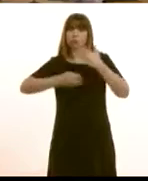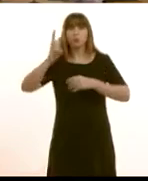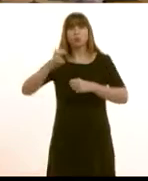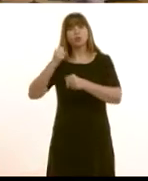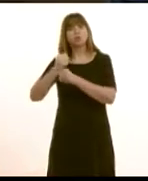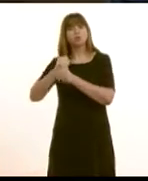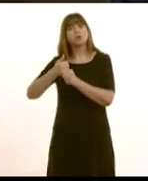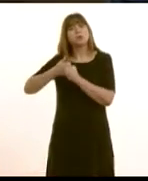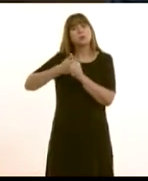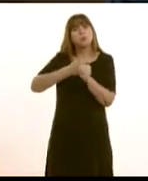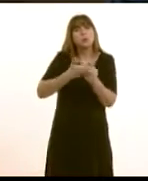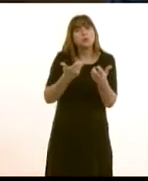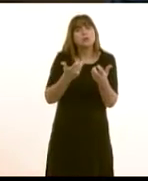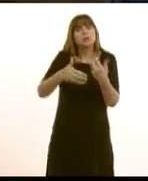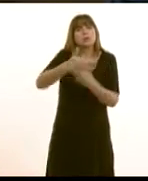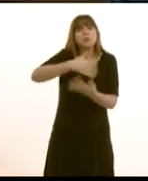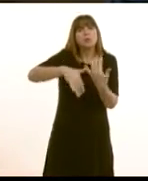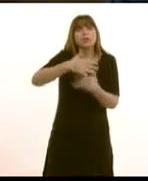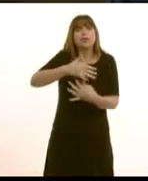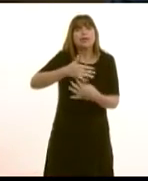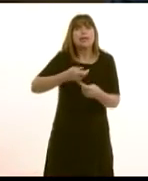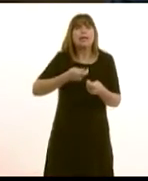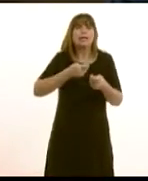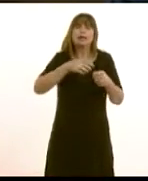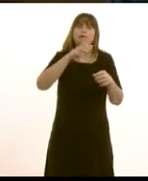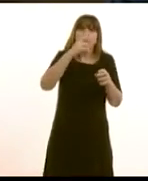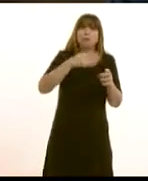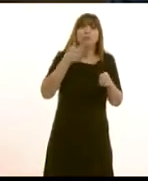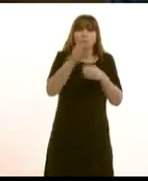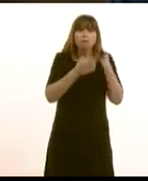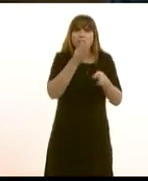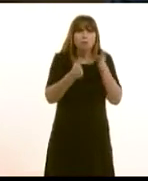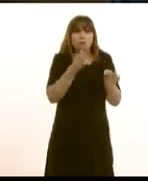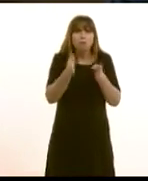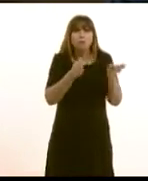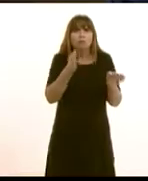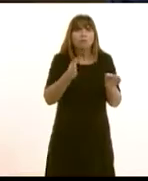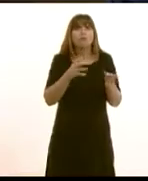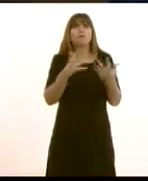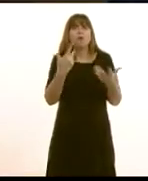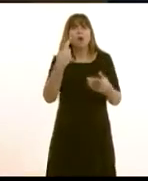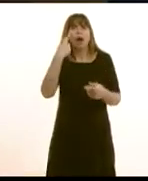Cymru yn ei rhoi i wella gwasanaethau triniaeth yn y gymuned ar gyfer pobl sy'n dioddef o